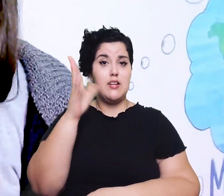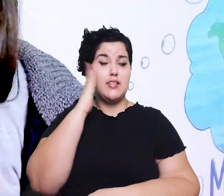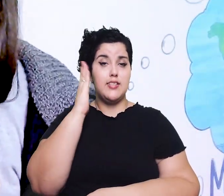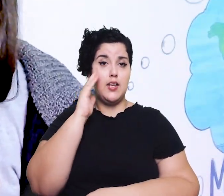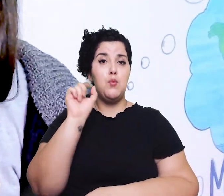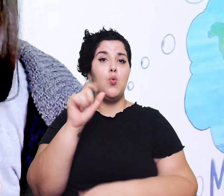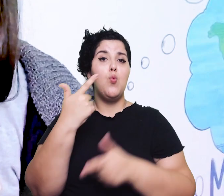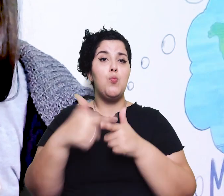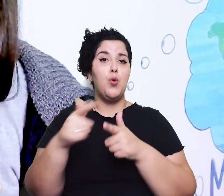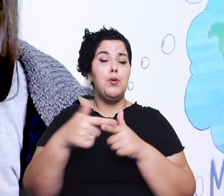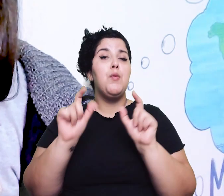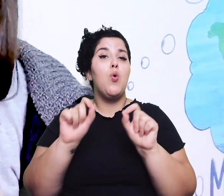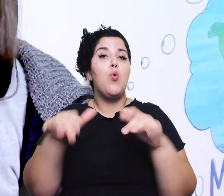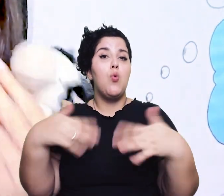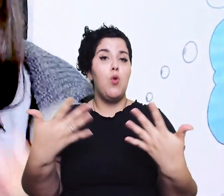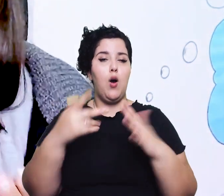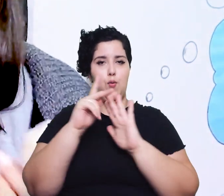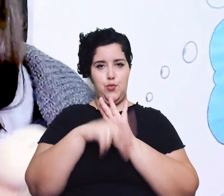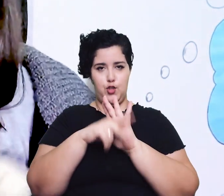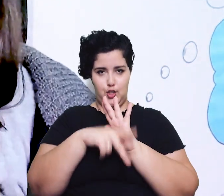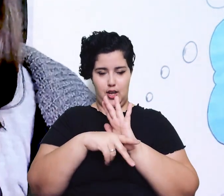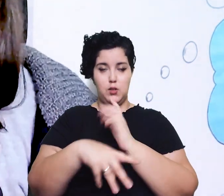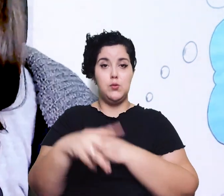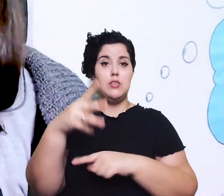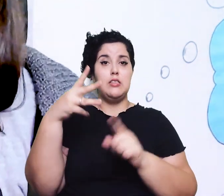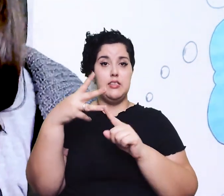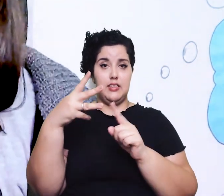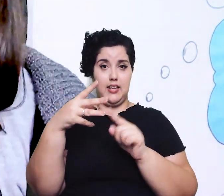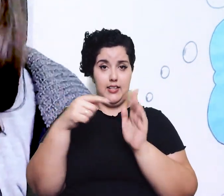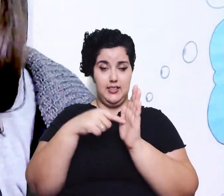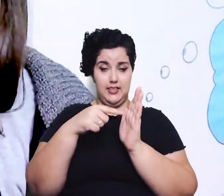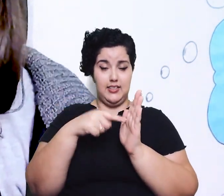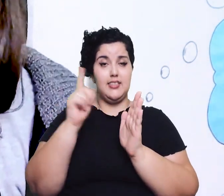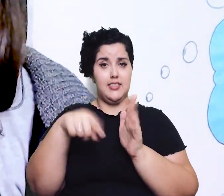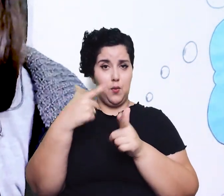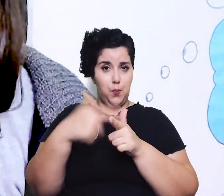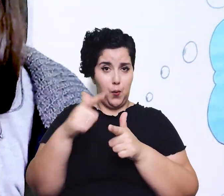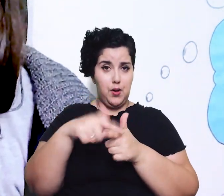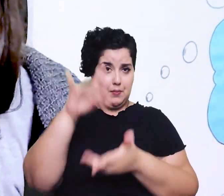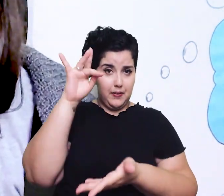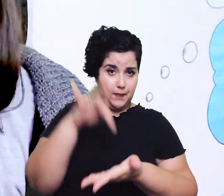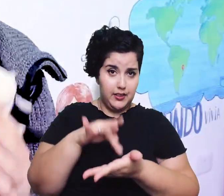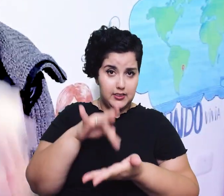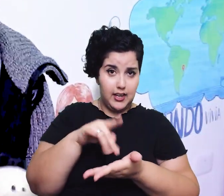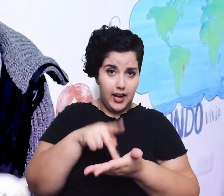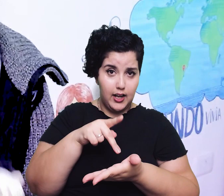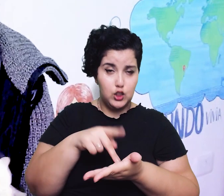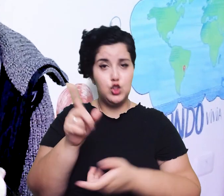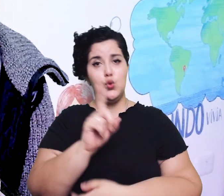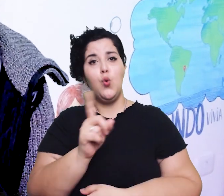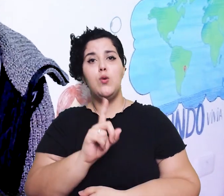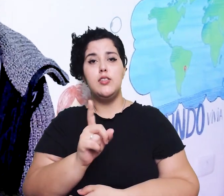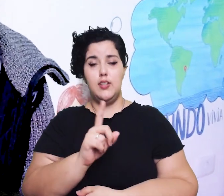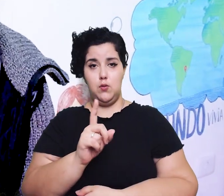qual é esse problema? E a terceira: você sabe se ele é realmente um problema? Então assim, se você responder